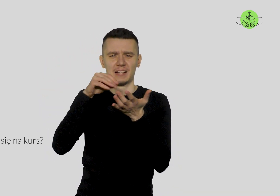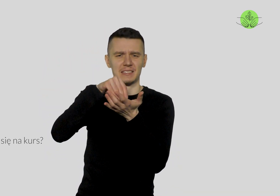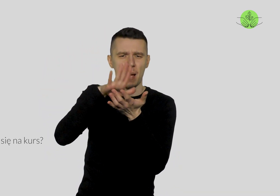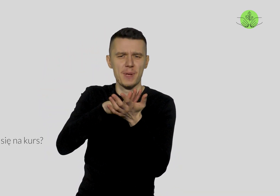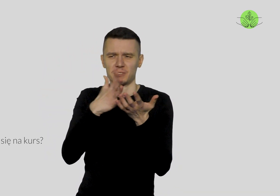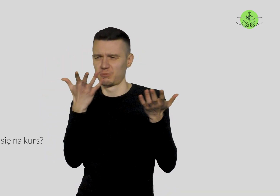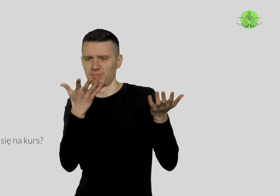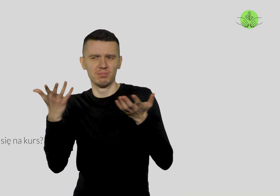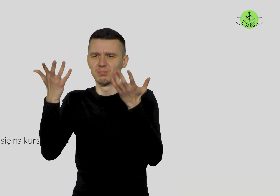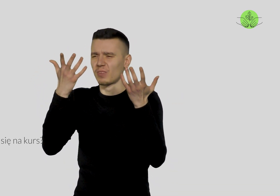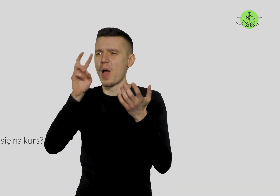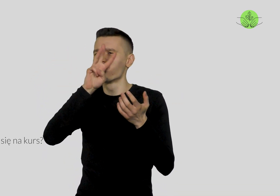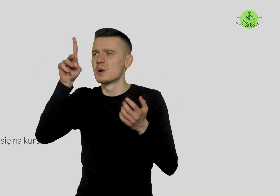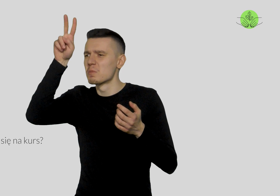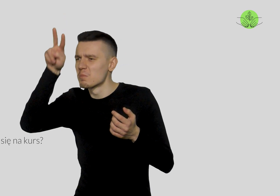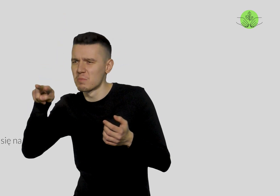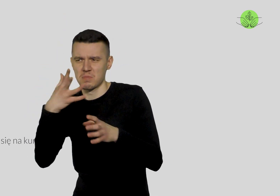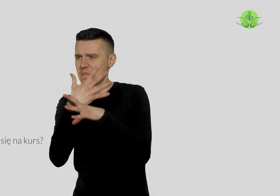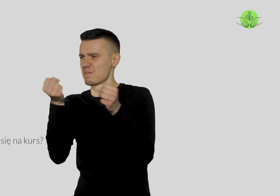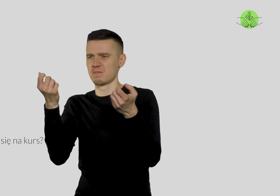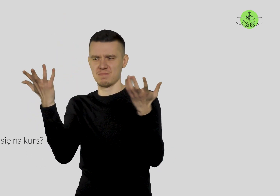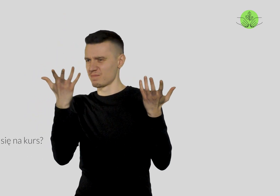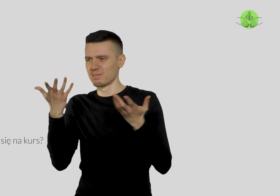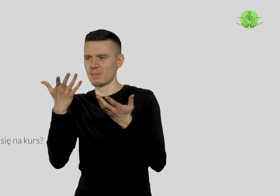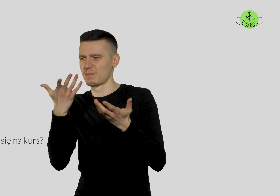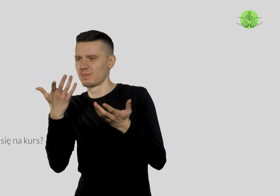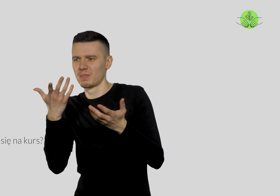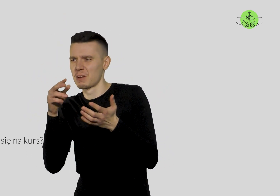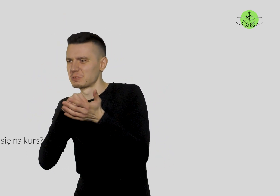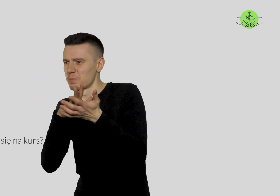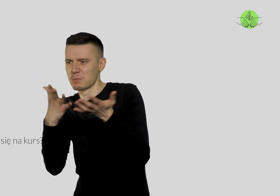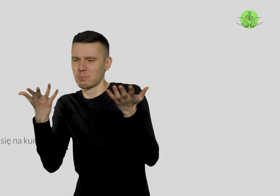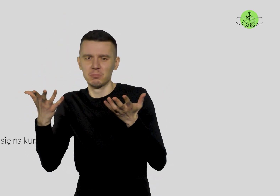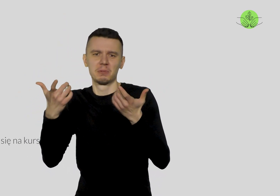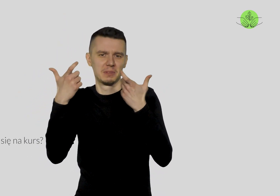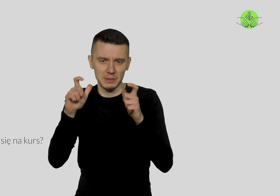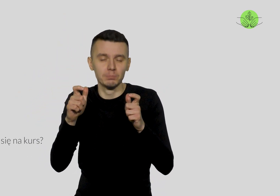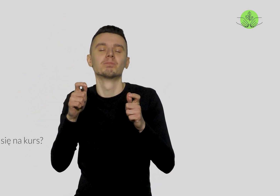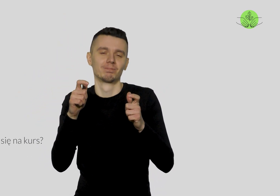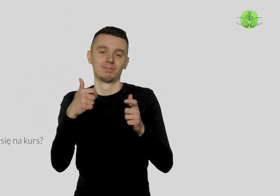gdzie mam się zapisać, nie mogę tego znaleźć.